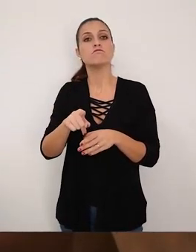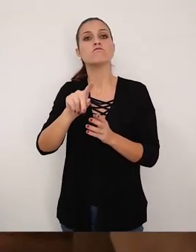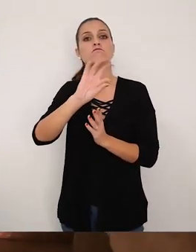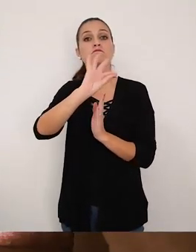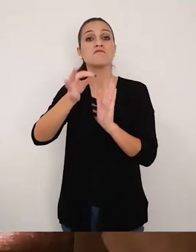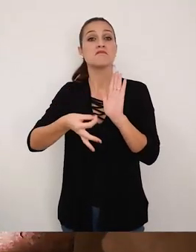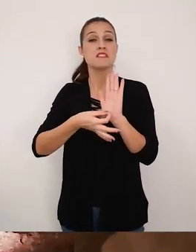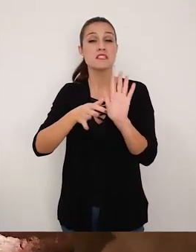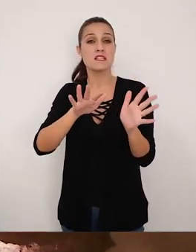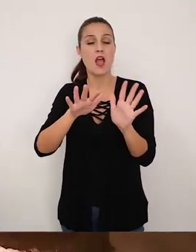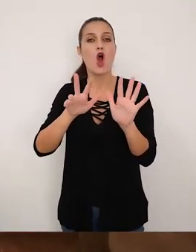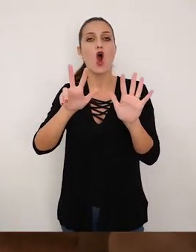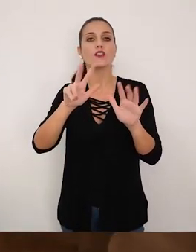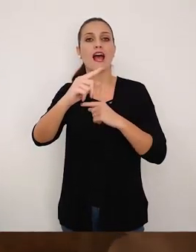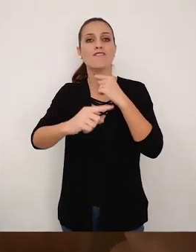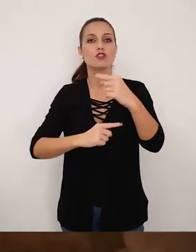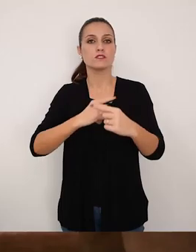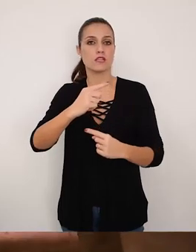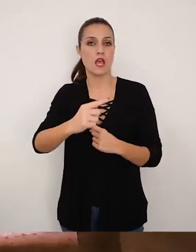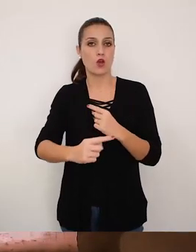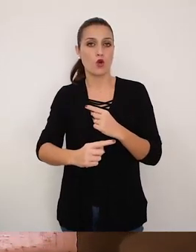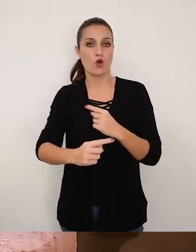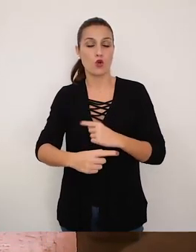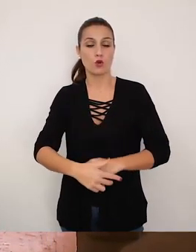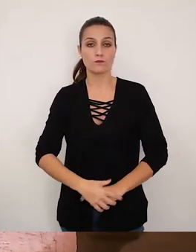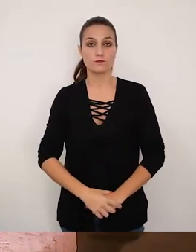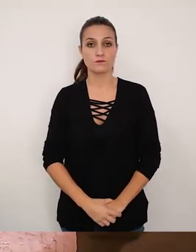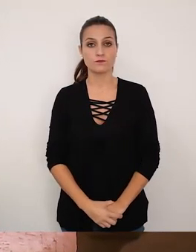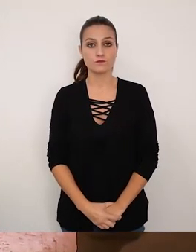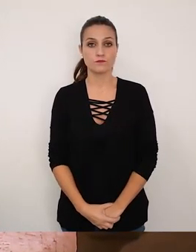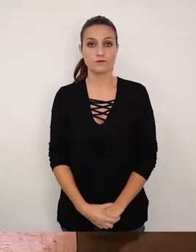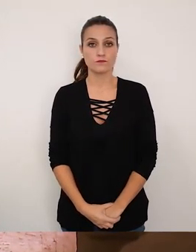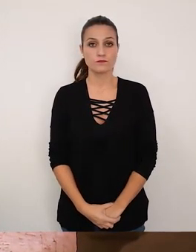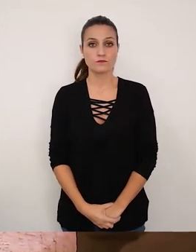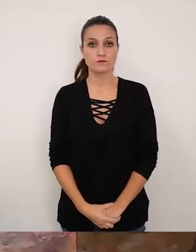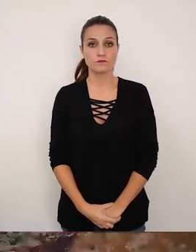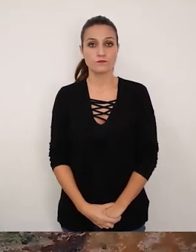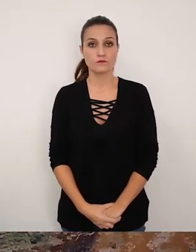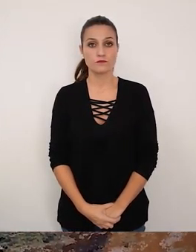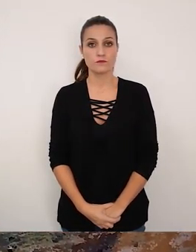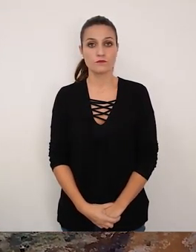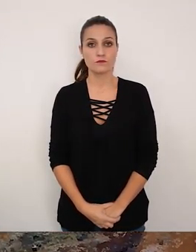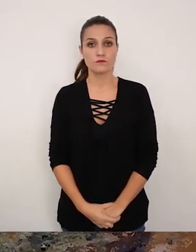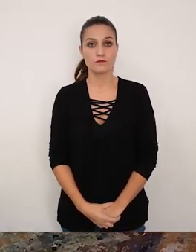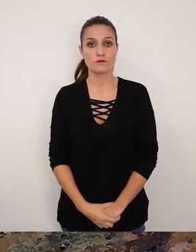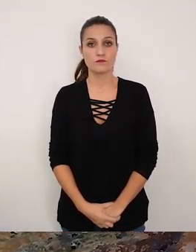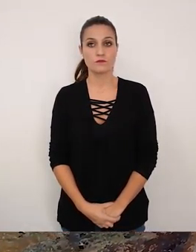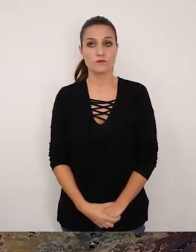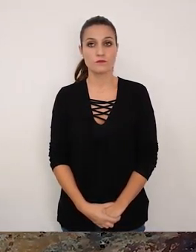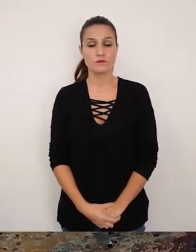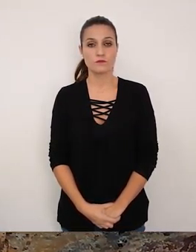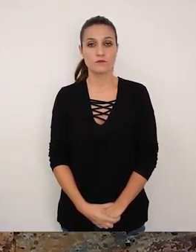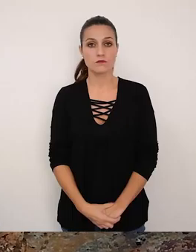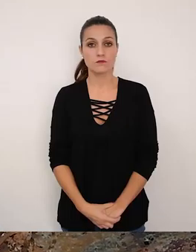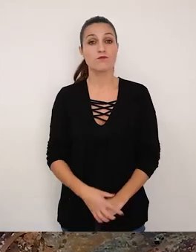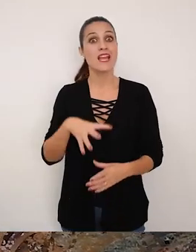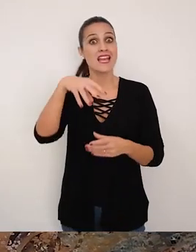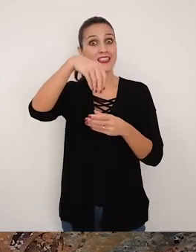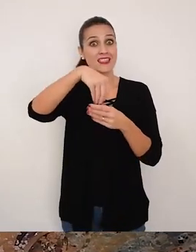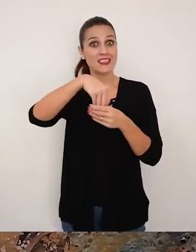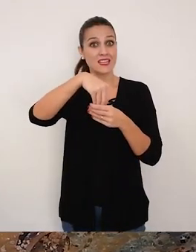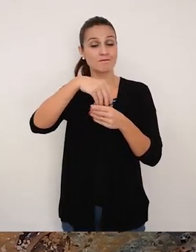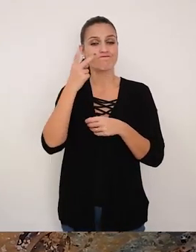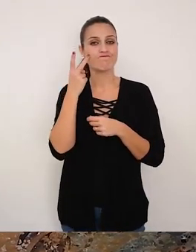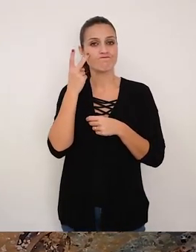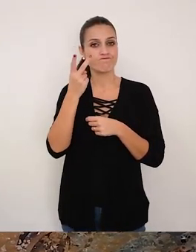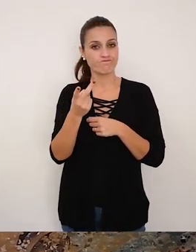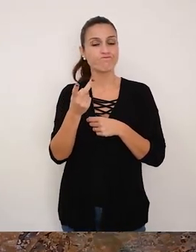all’ottavo secolo. All’interno si possono ammirare diversi